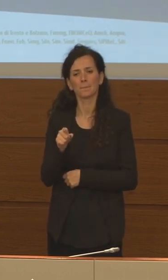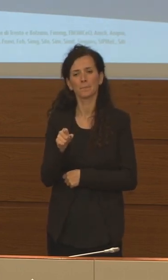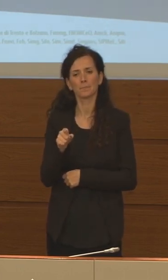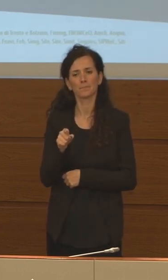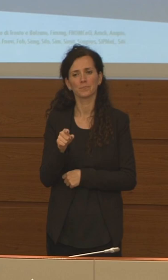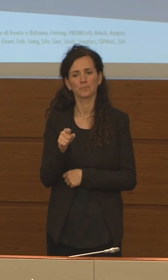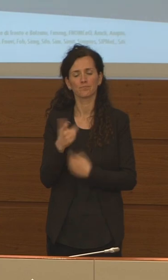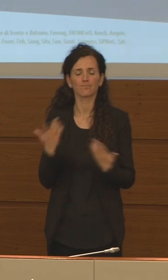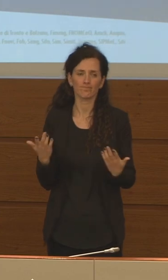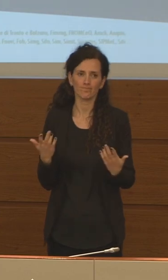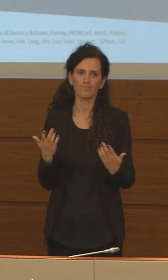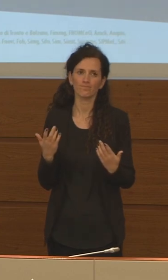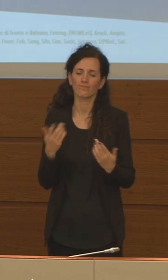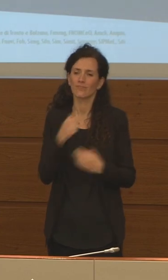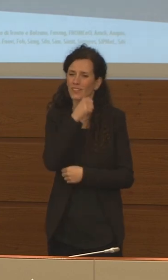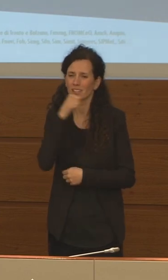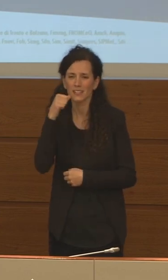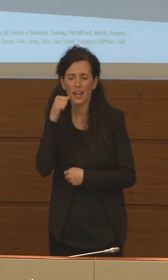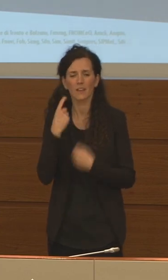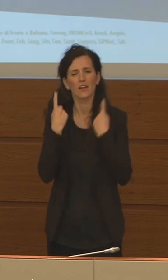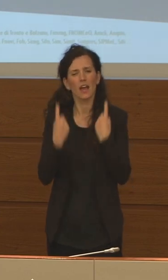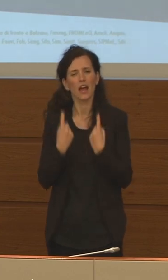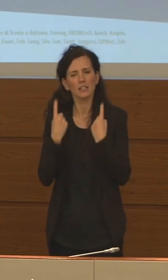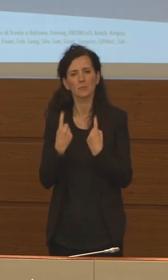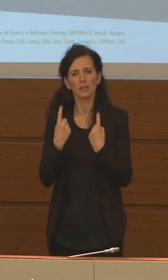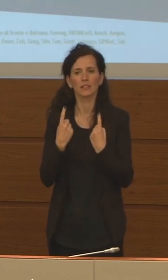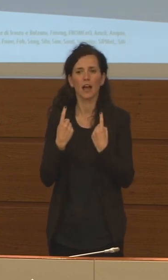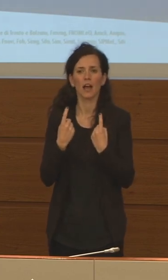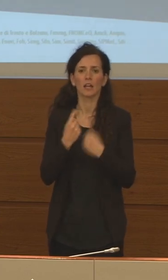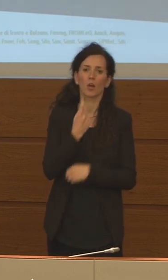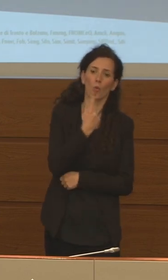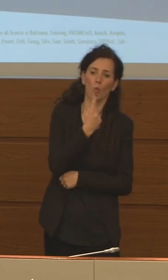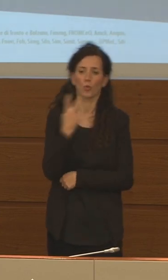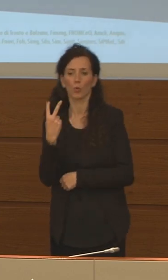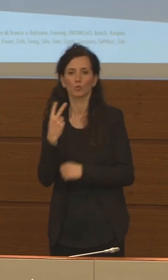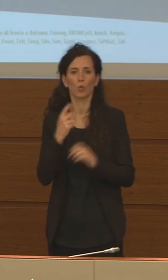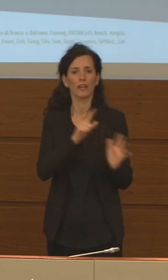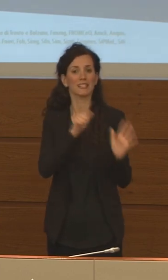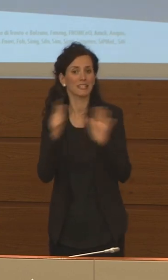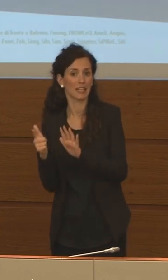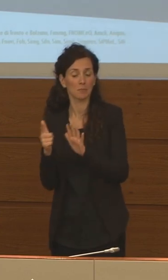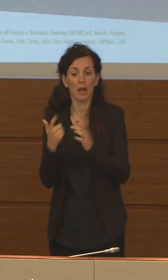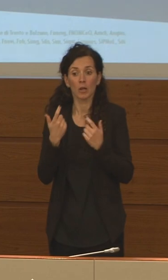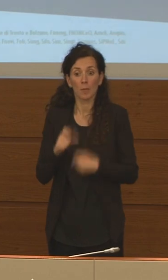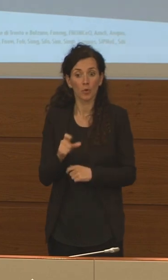necessario attendere almeno 1-2 settimane perché chiaramente non vediamo subito il